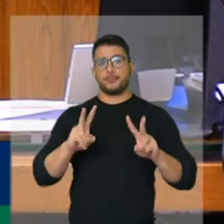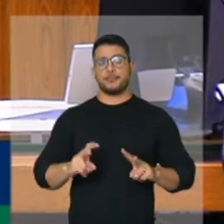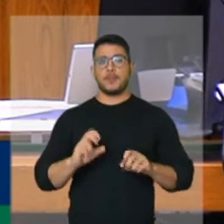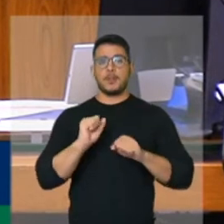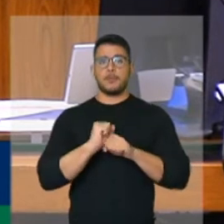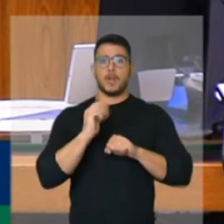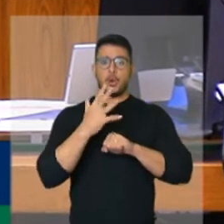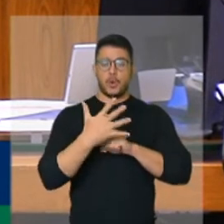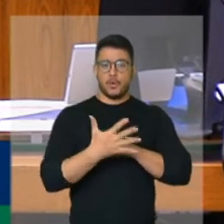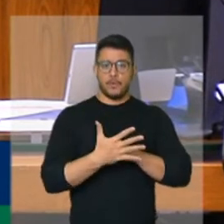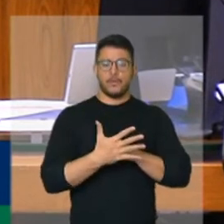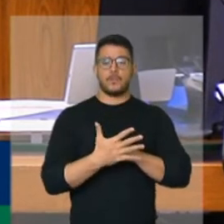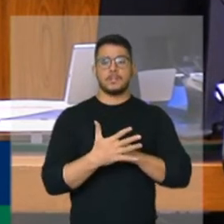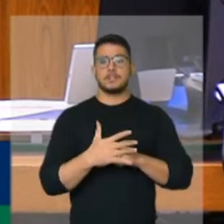INTERNACIONAL RELATIVA A COVID-19 MUITO OBRIGADO